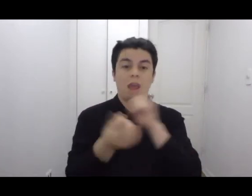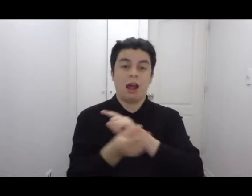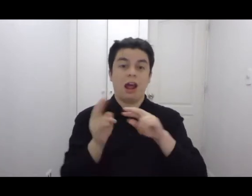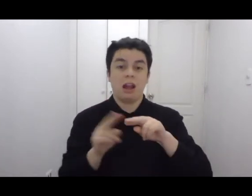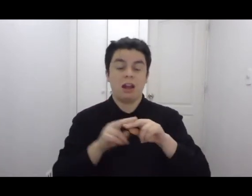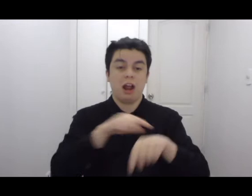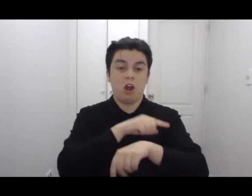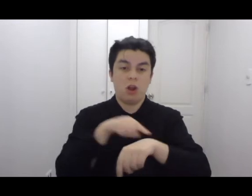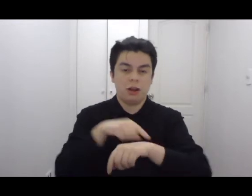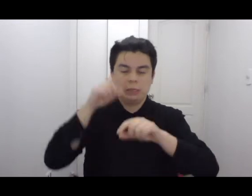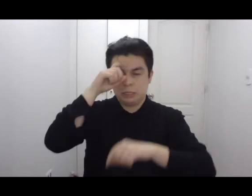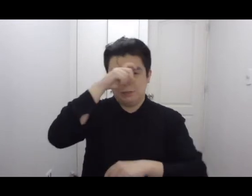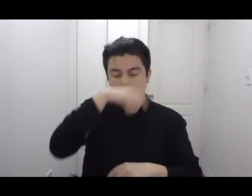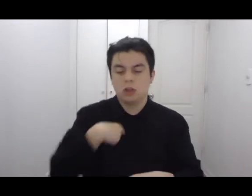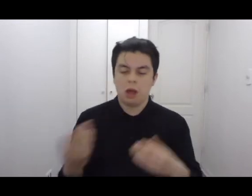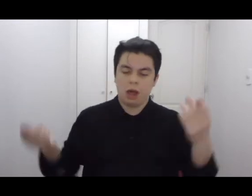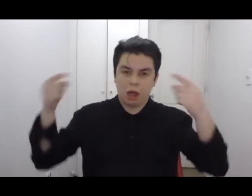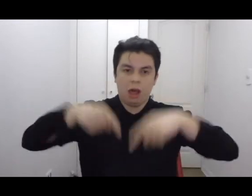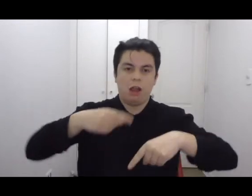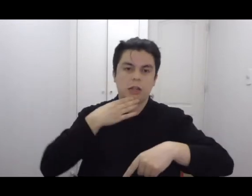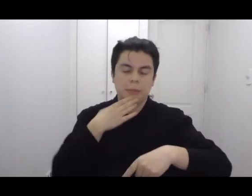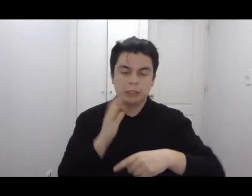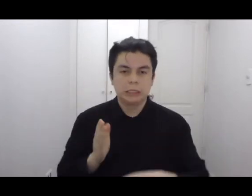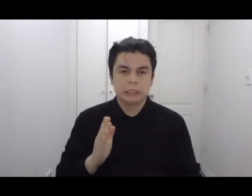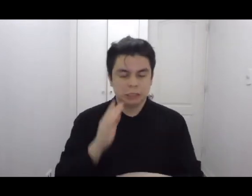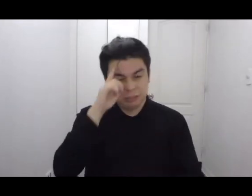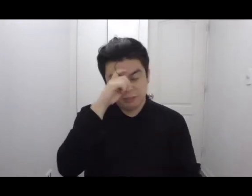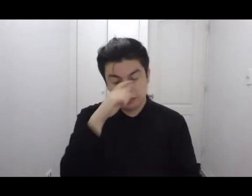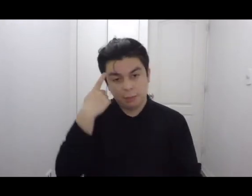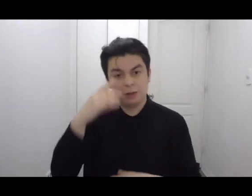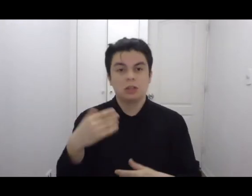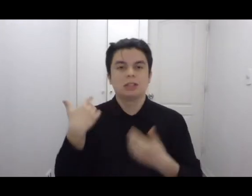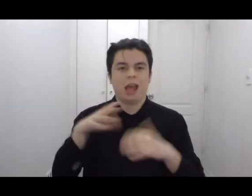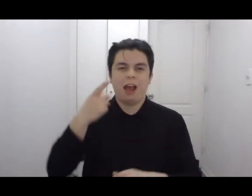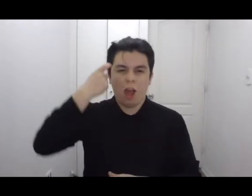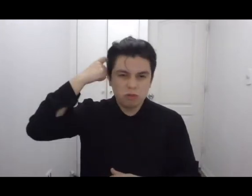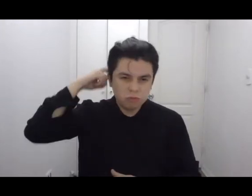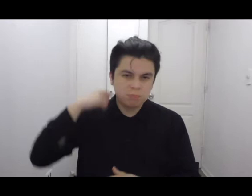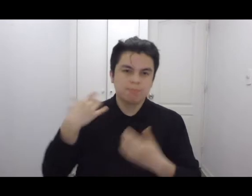horarios fue lo que más me ha costado y todavía me desordeno pero después vuelvo pero ya